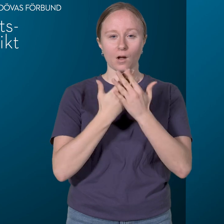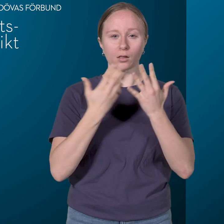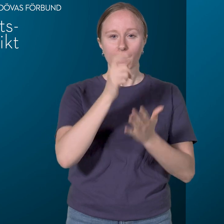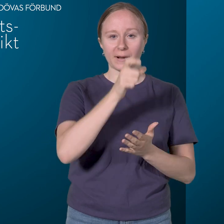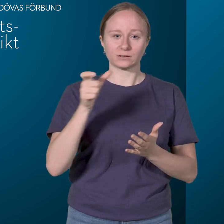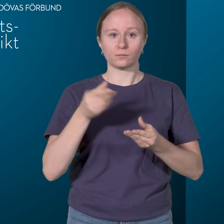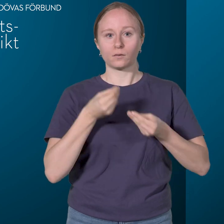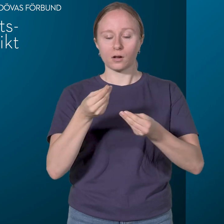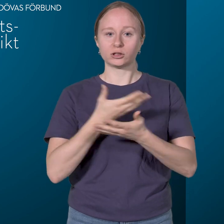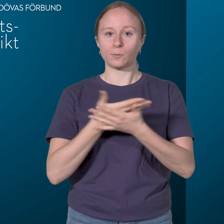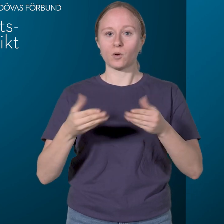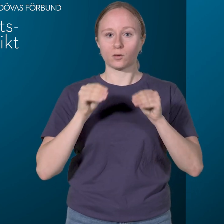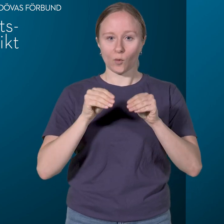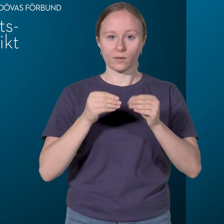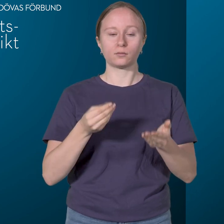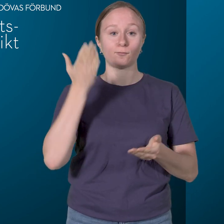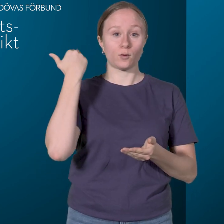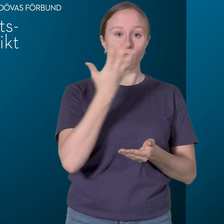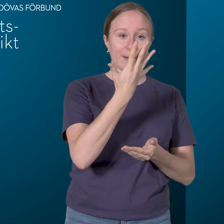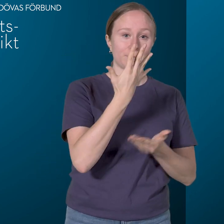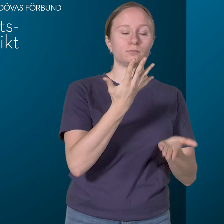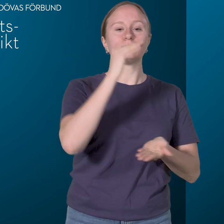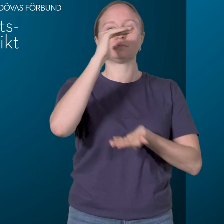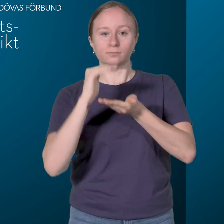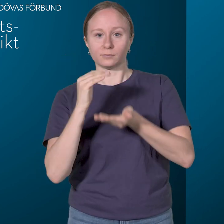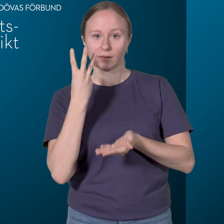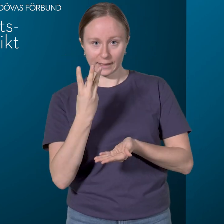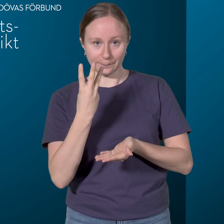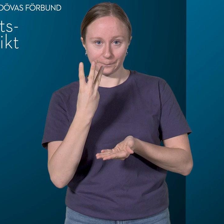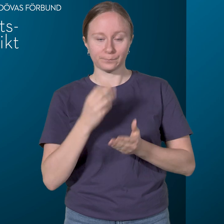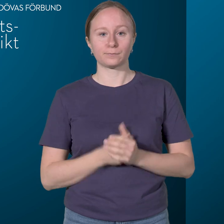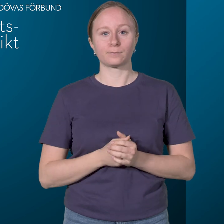Antalet personer som ger språkrådgivning har minskat från fem till tre: